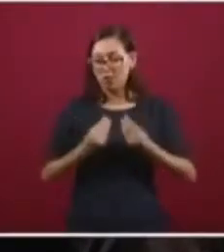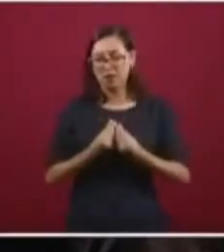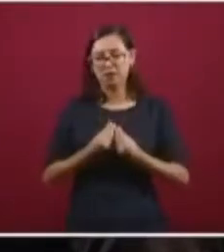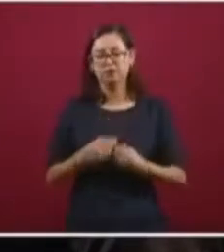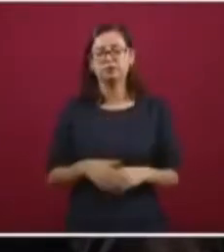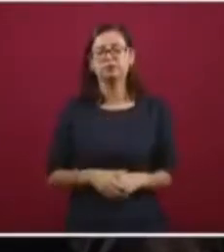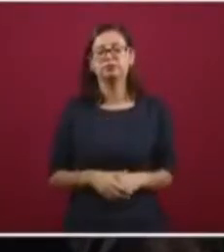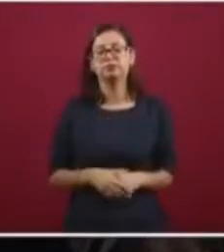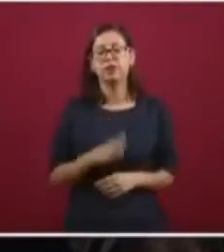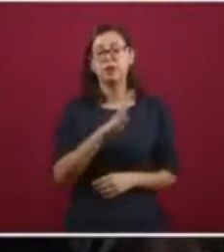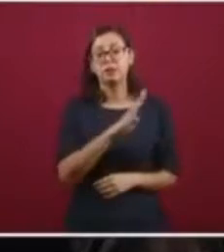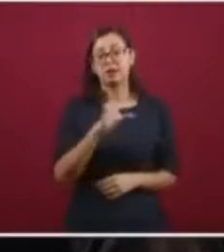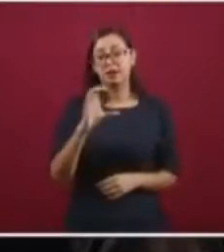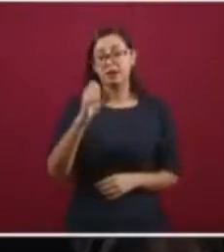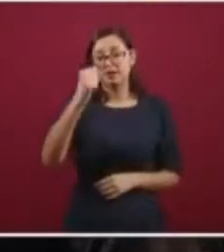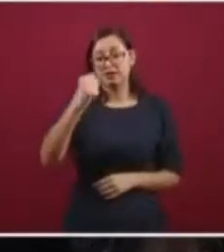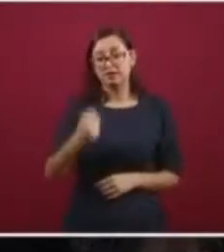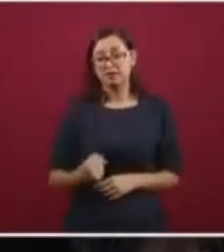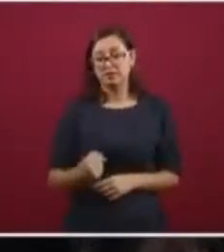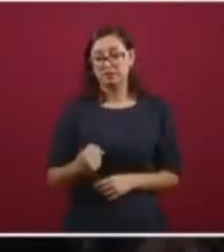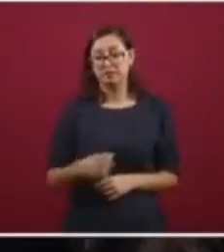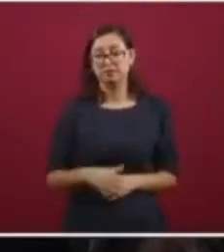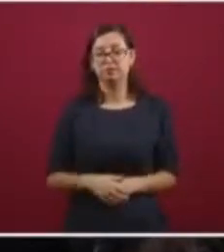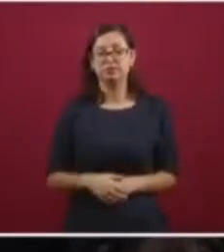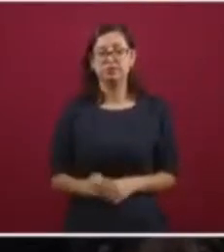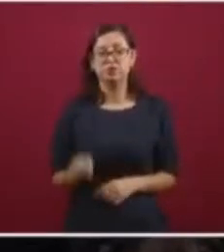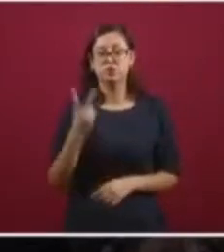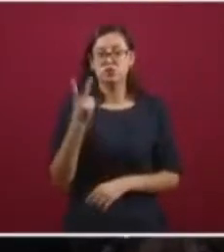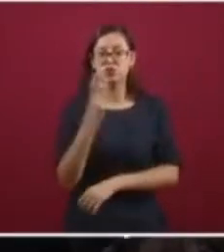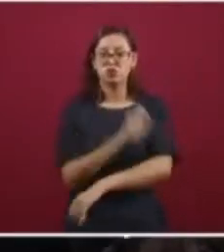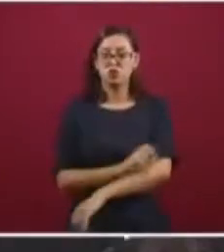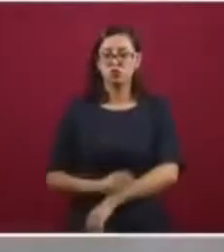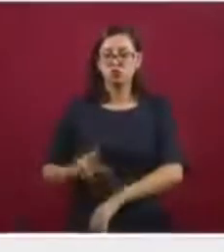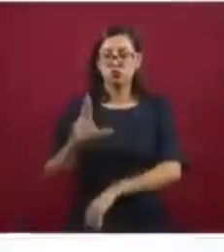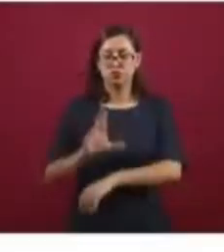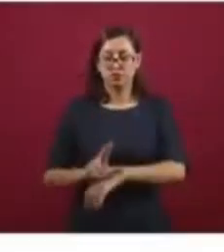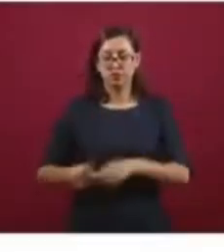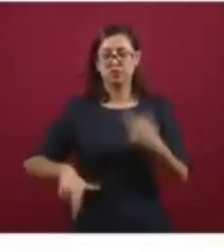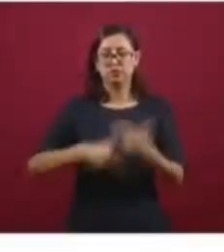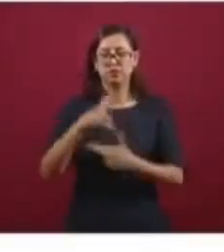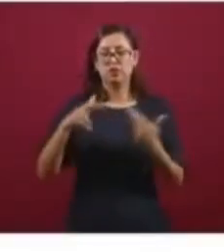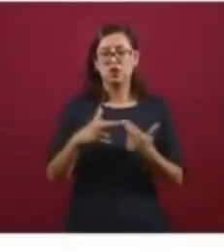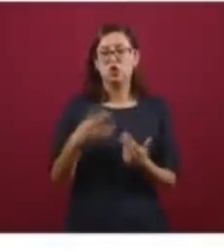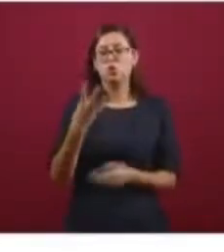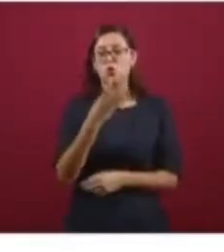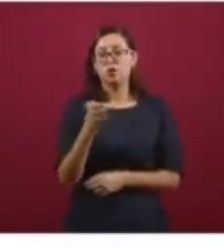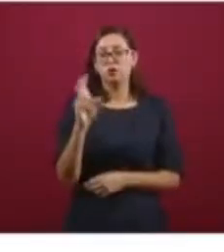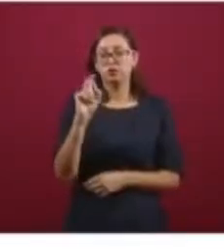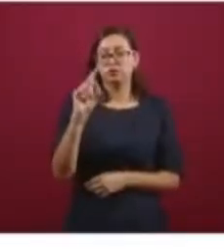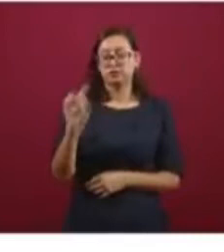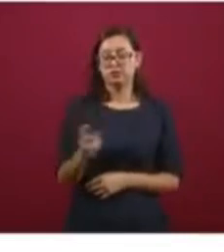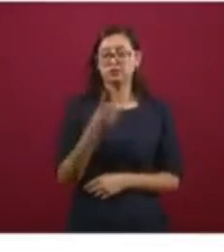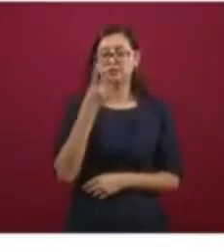Baja California Sur tiene dos coordinaciones regionales con 433 elementos de la Guardia